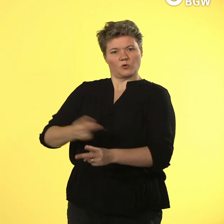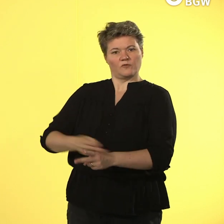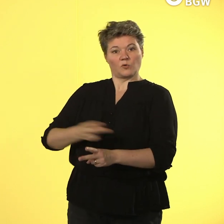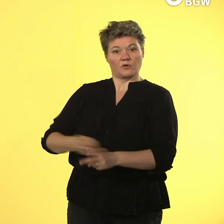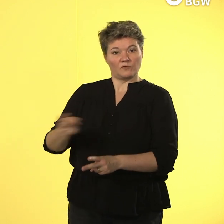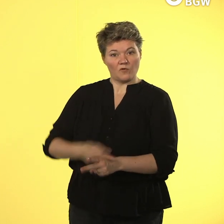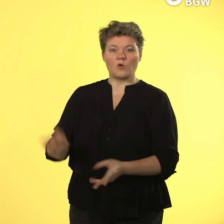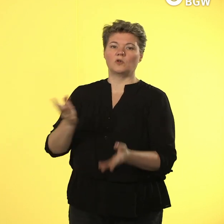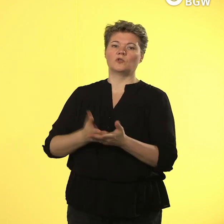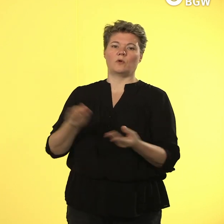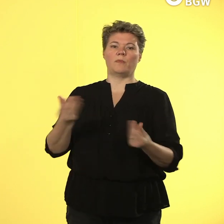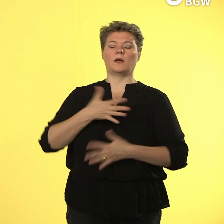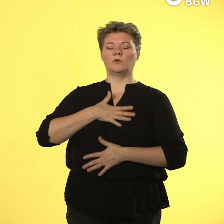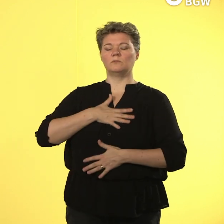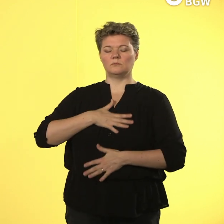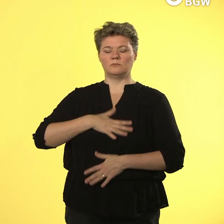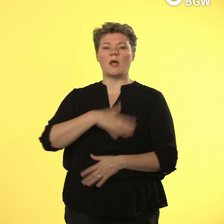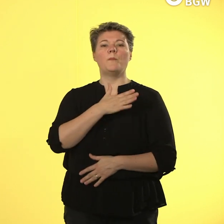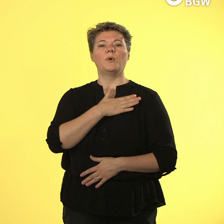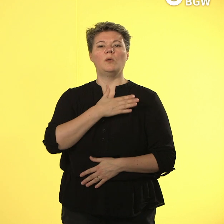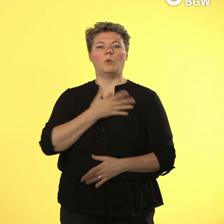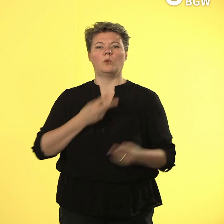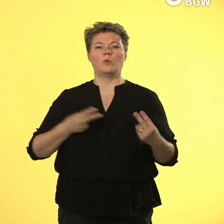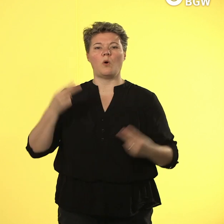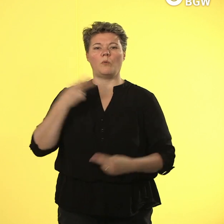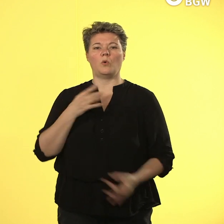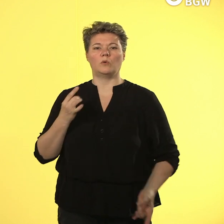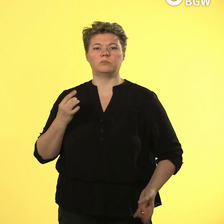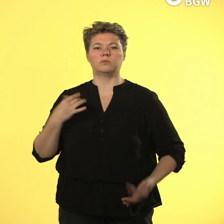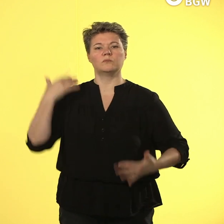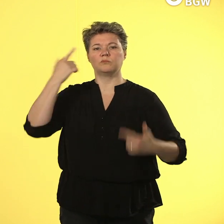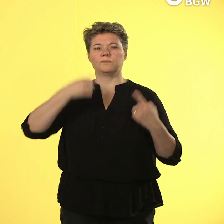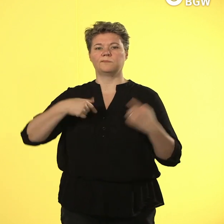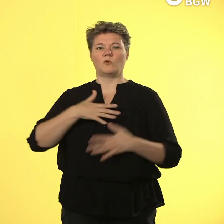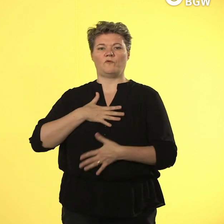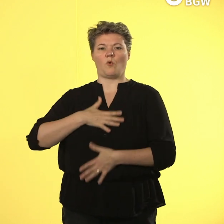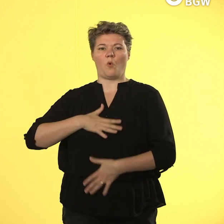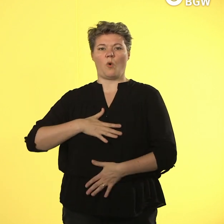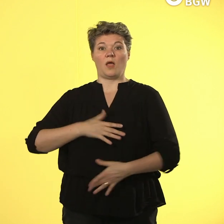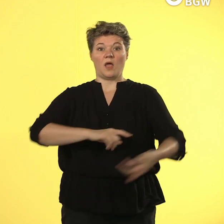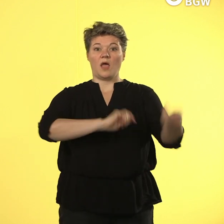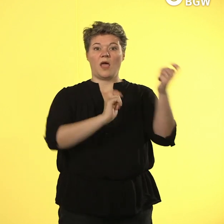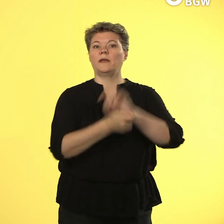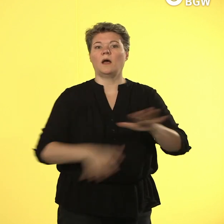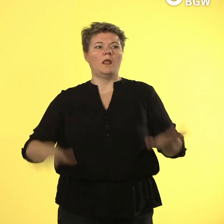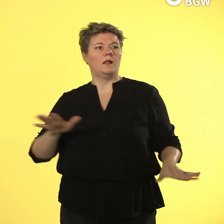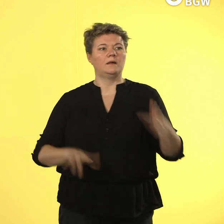Es ist einfach gut. Wenn zu viele Veränderungen da sind, dann kann mich das verunsichern. Wenn viele Veränderungen gleichzeitig da sind,